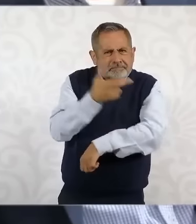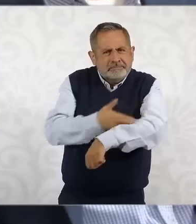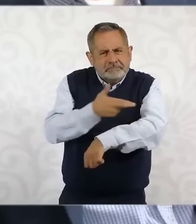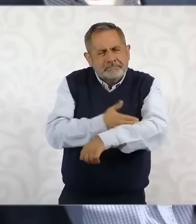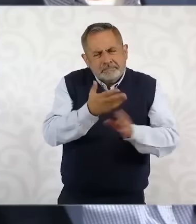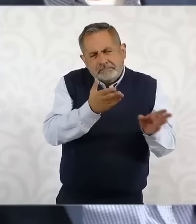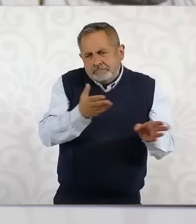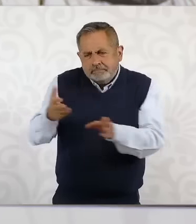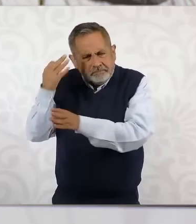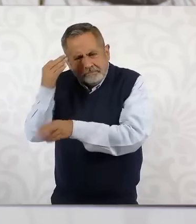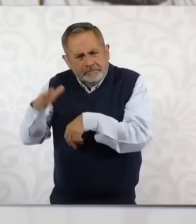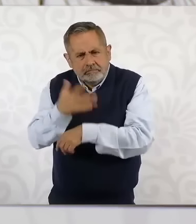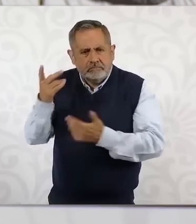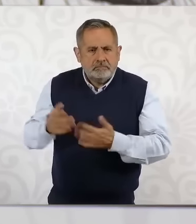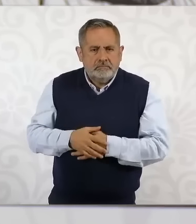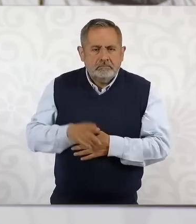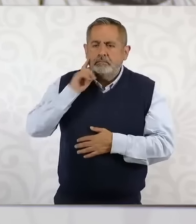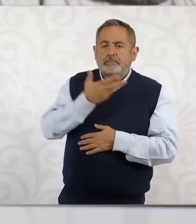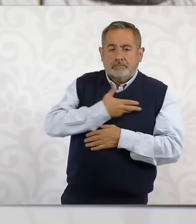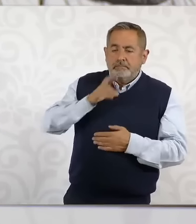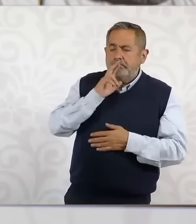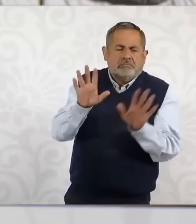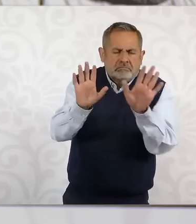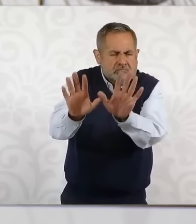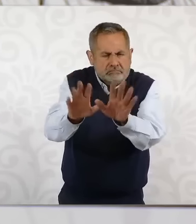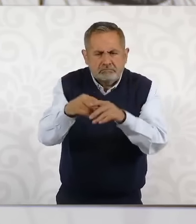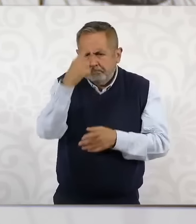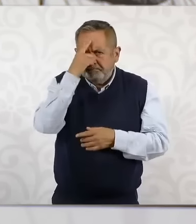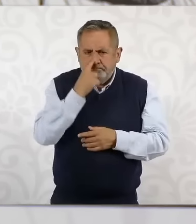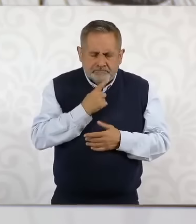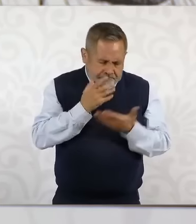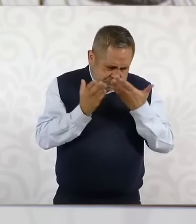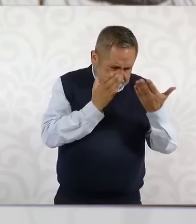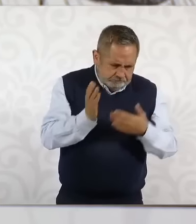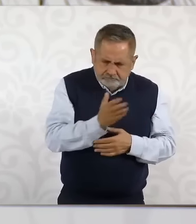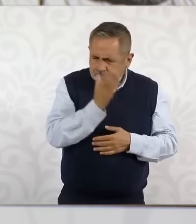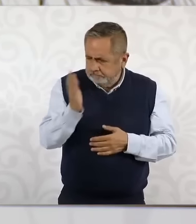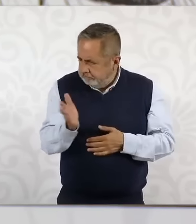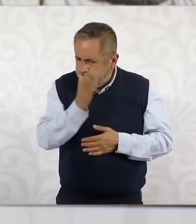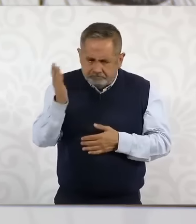yo revisando los perfiles de las compañeras, eh, pero ha seguido trabajando la secretaría con sus